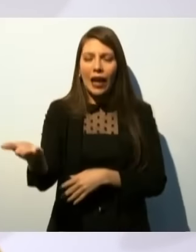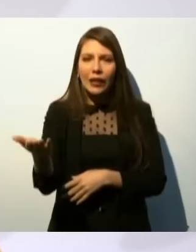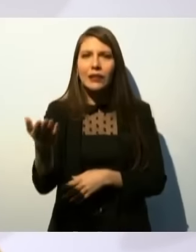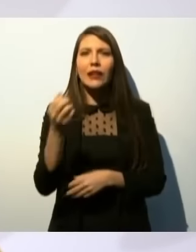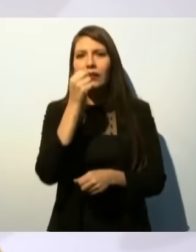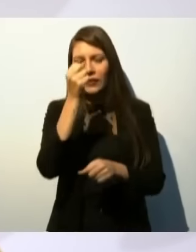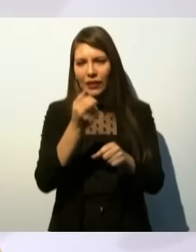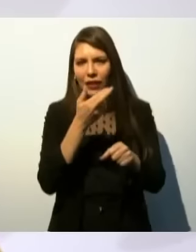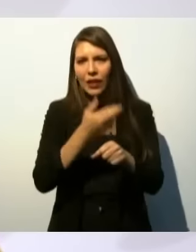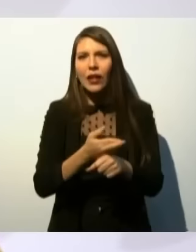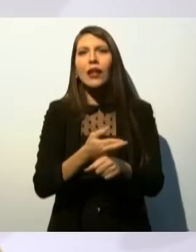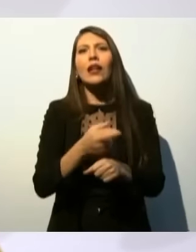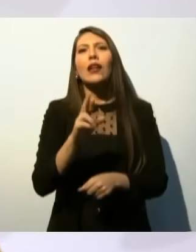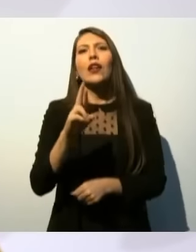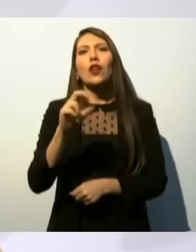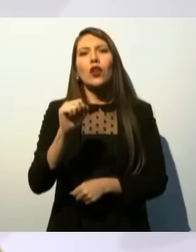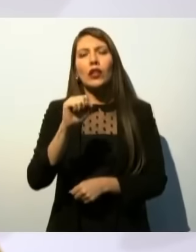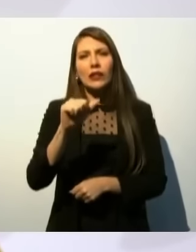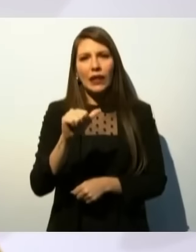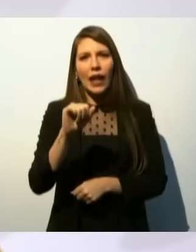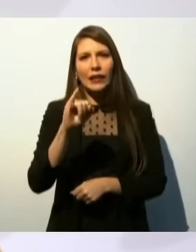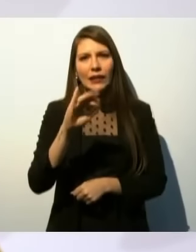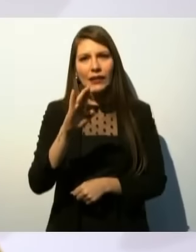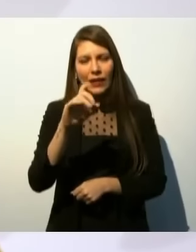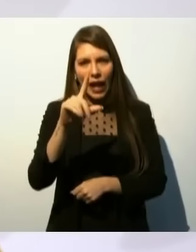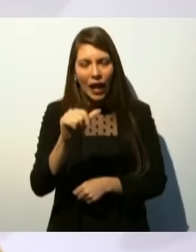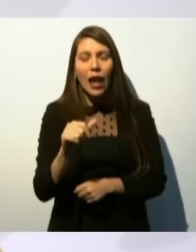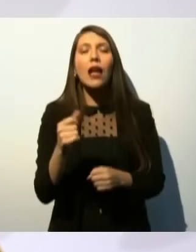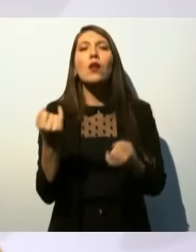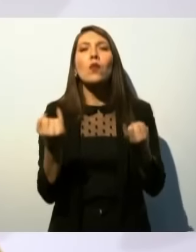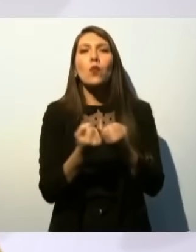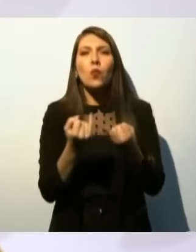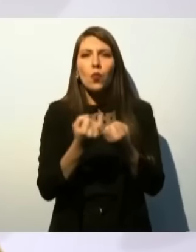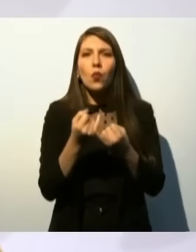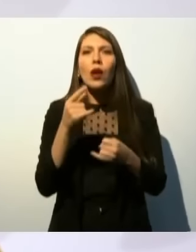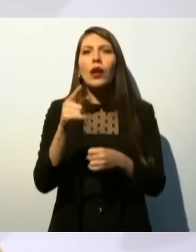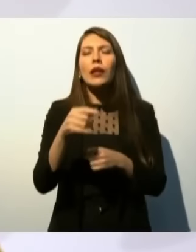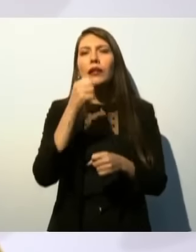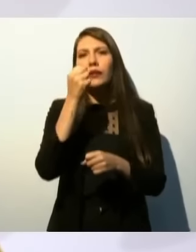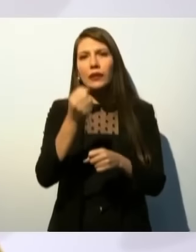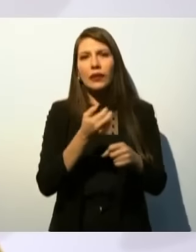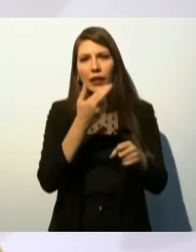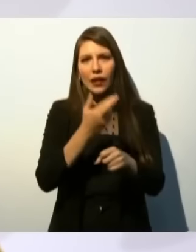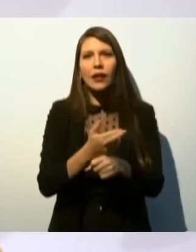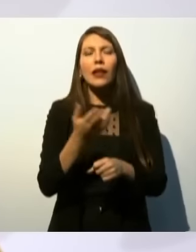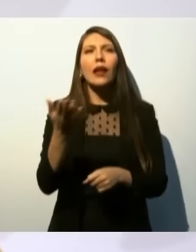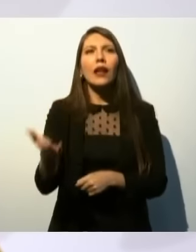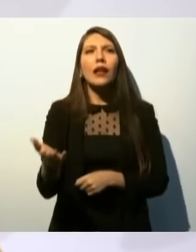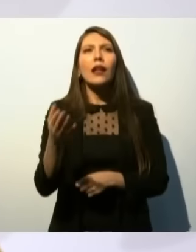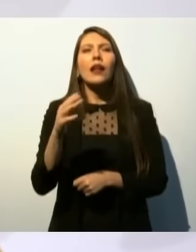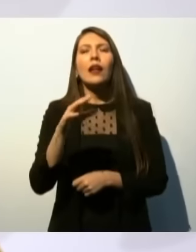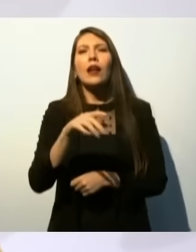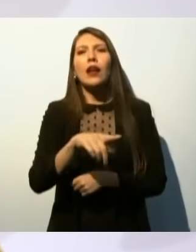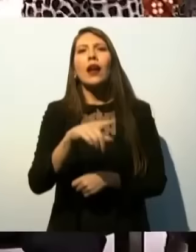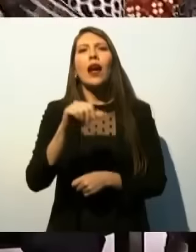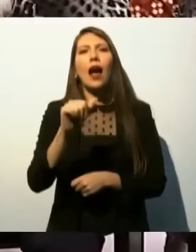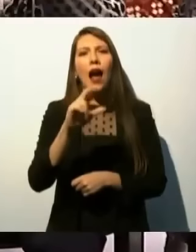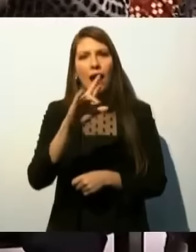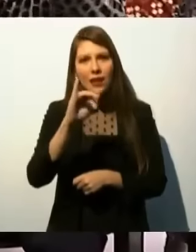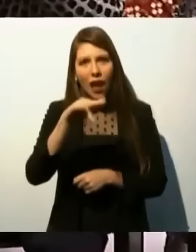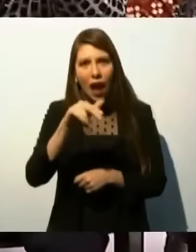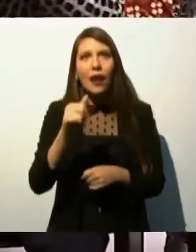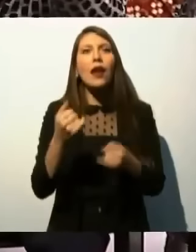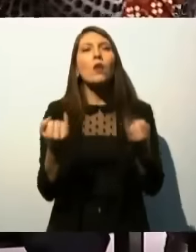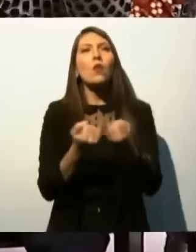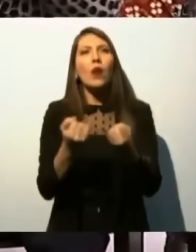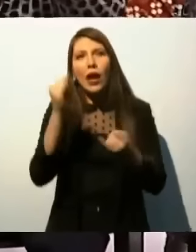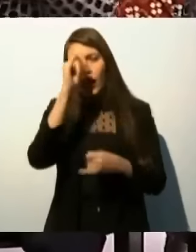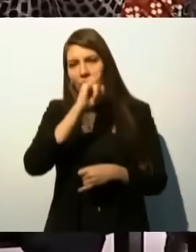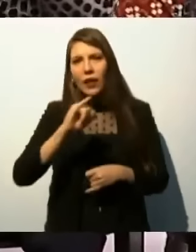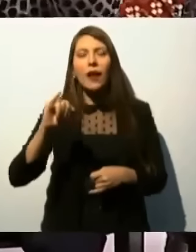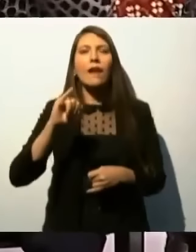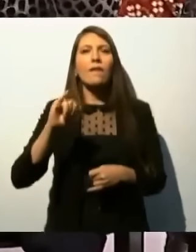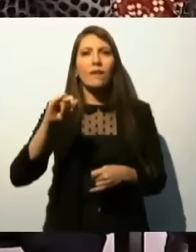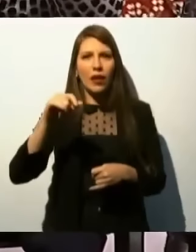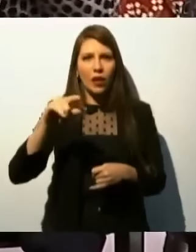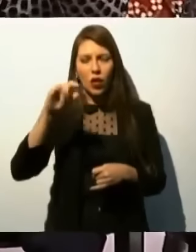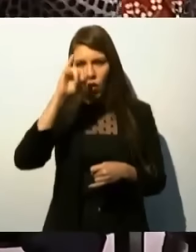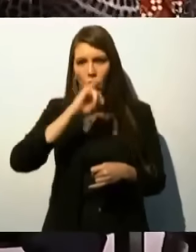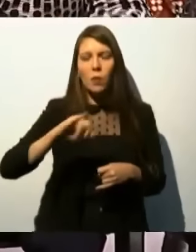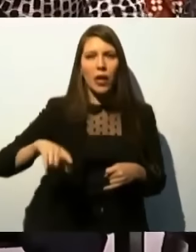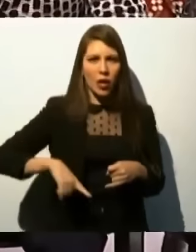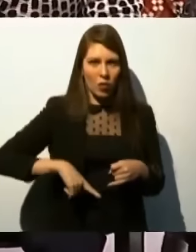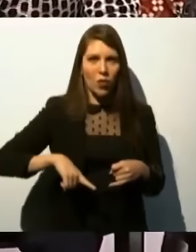la arquitecta Ari Montiel de la jefa de gobierno de la ciudad de méxicoy